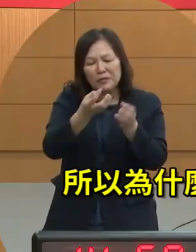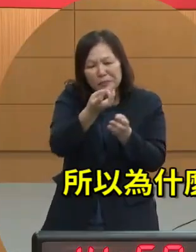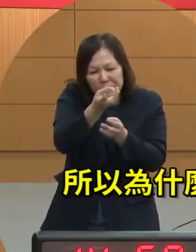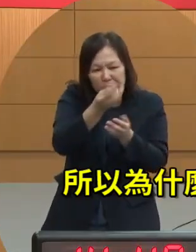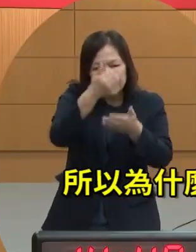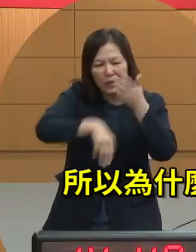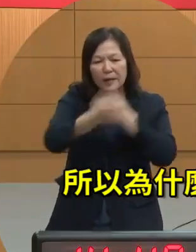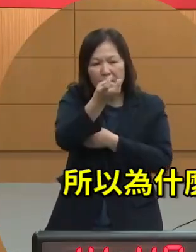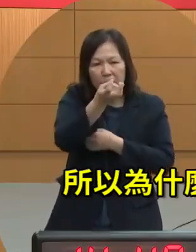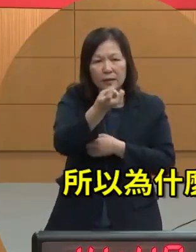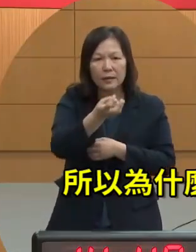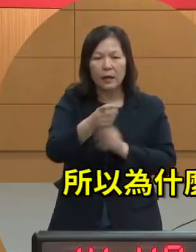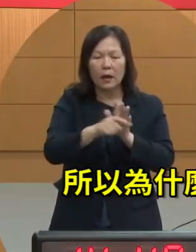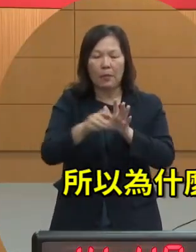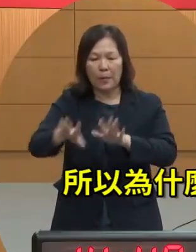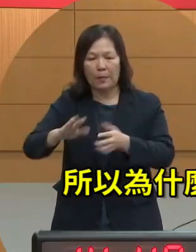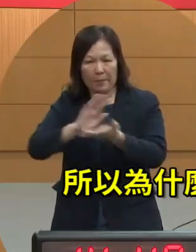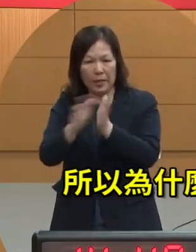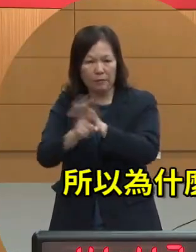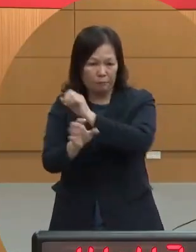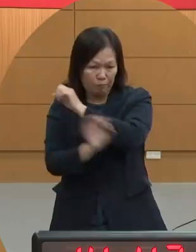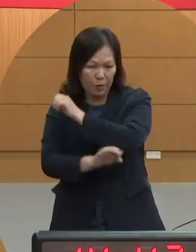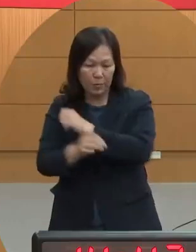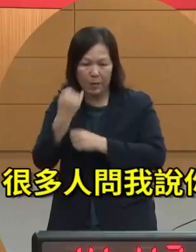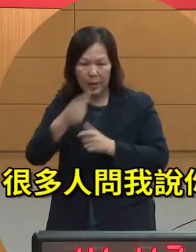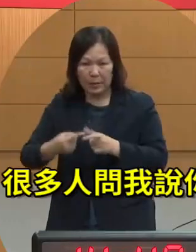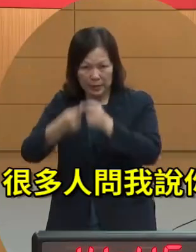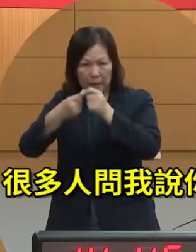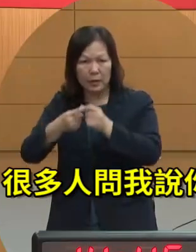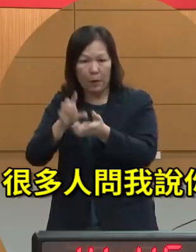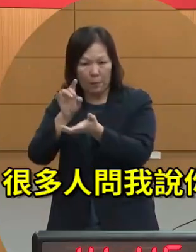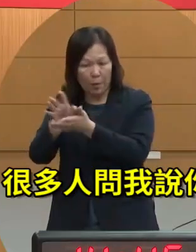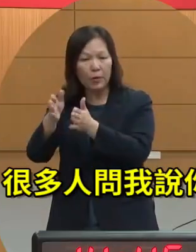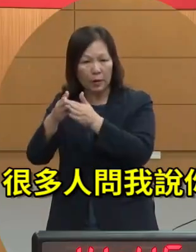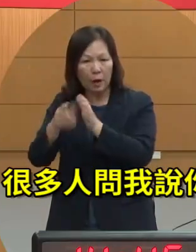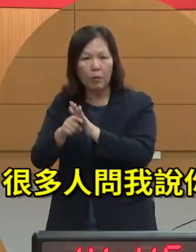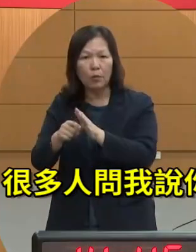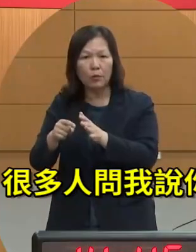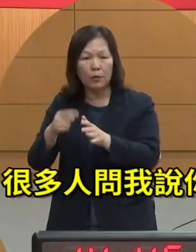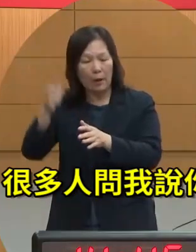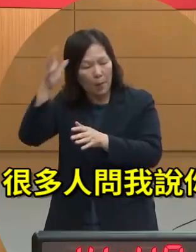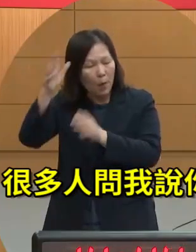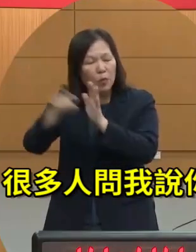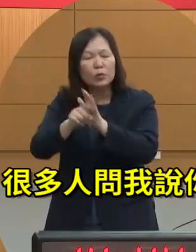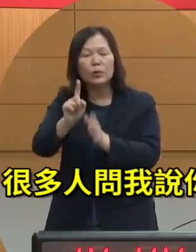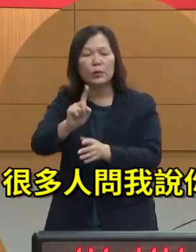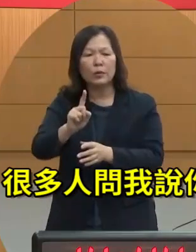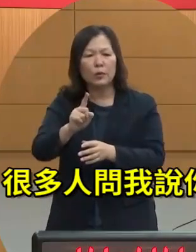所以為什麼 我把除弊列成我第一個政見 很多人問我說你的政見政見在哪裡 我要告訴各位